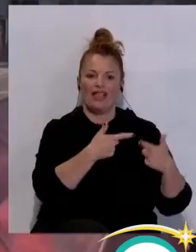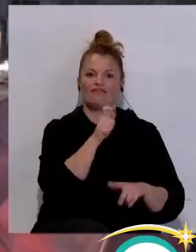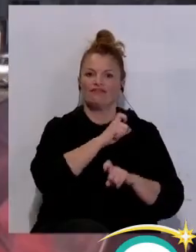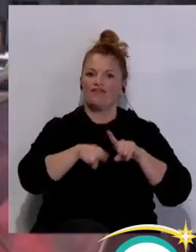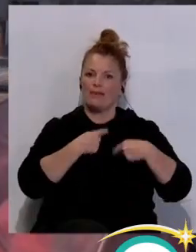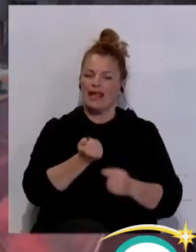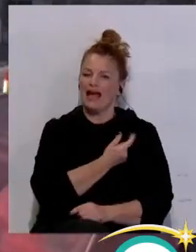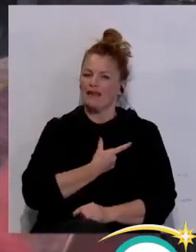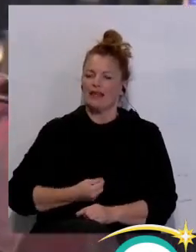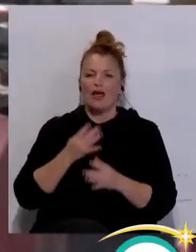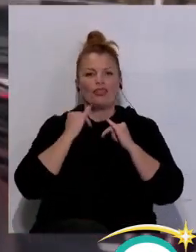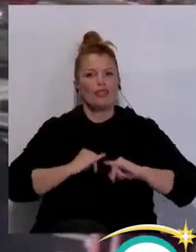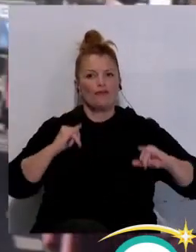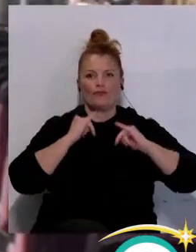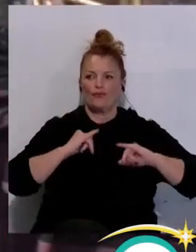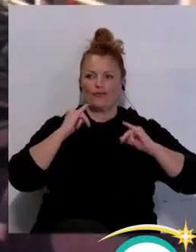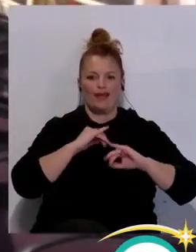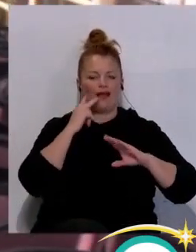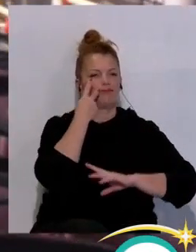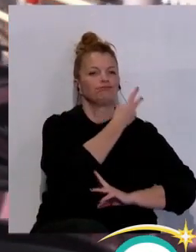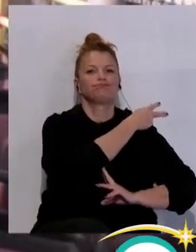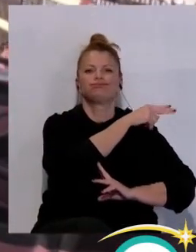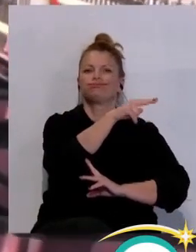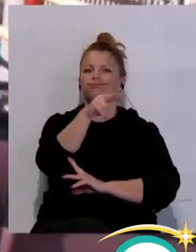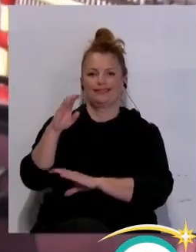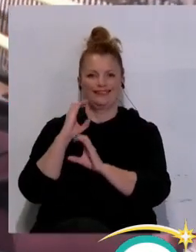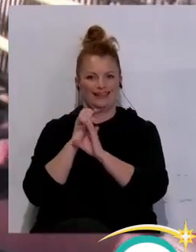disfrutar de las mejores vistas de su ciudad al tiempo que ayudan a otras personas a vivir